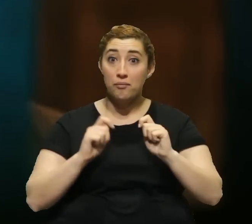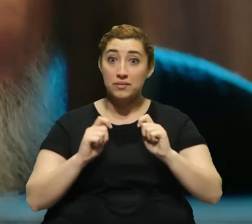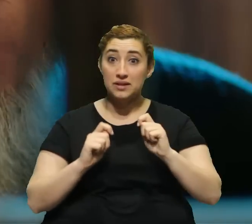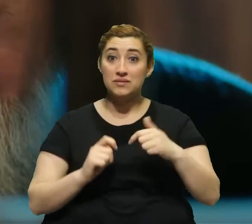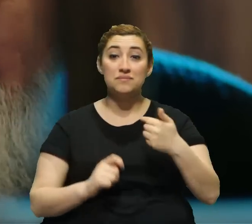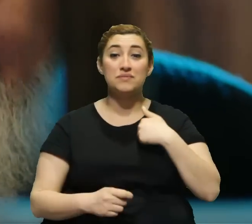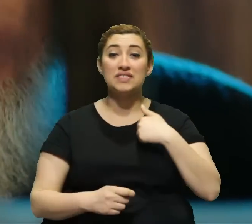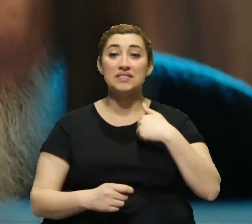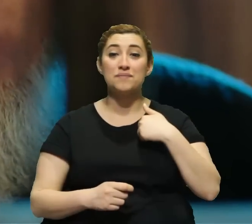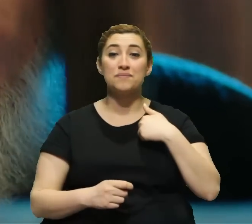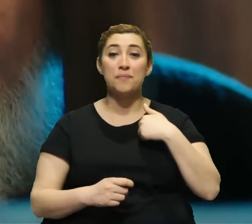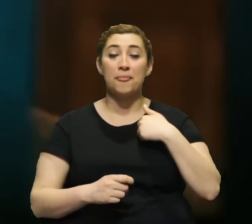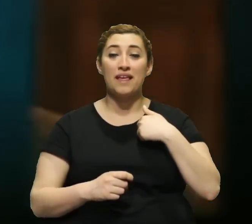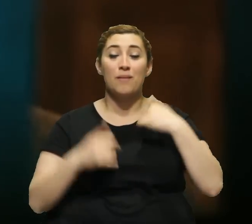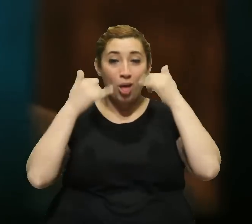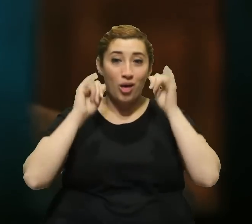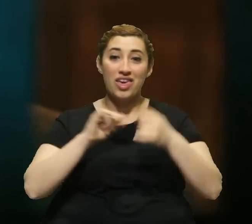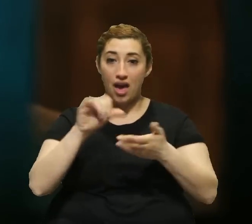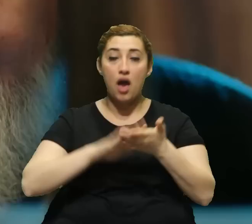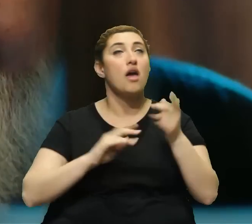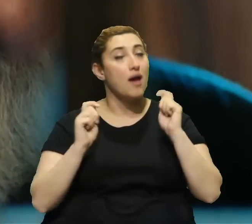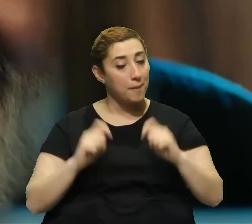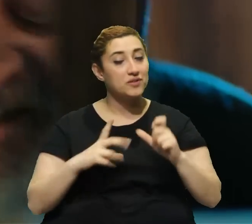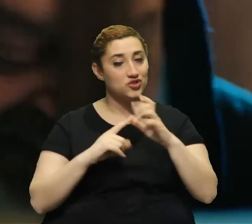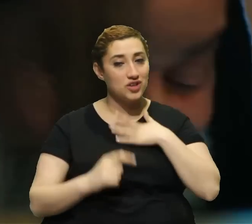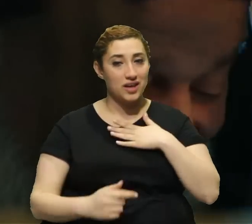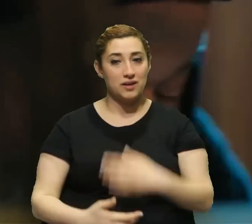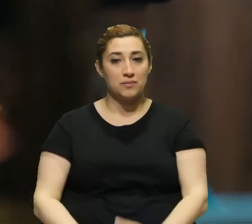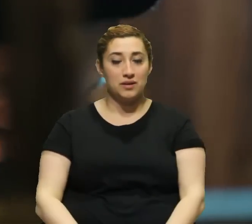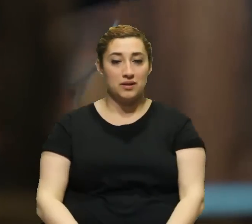Bizim Ak Kız'ın yağından? -Sürdü Şeyh’im